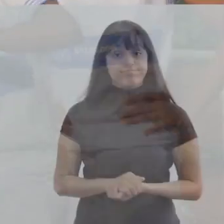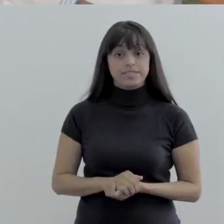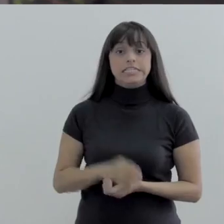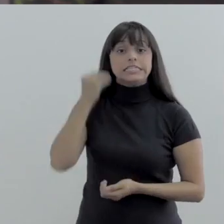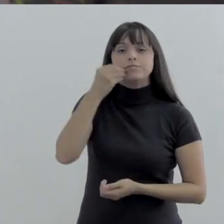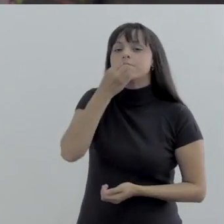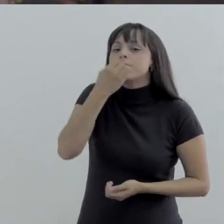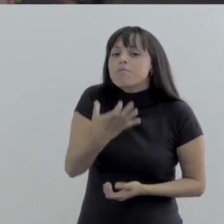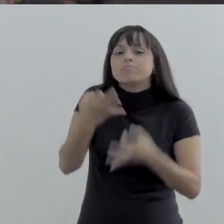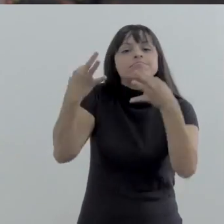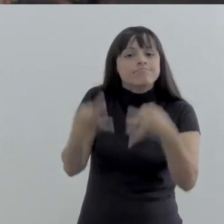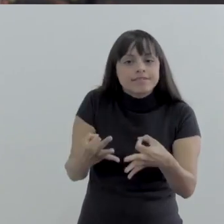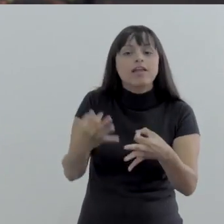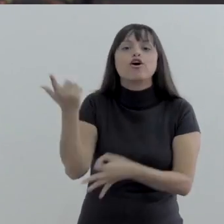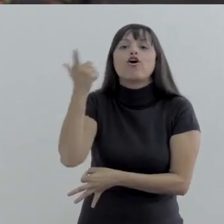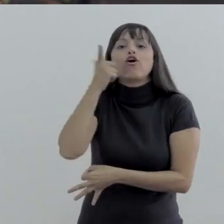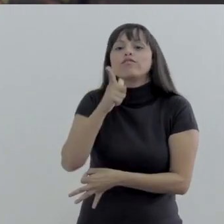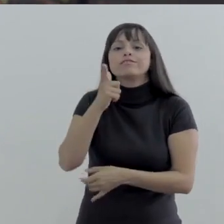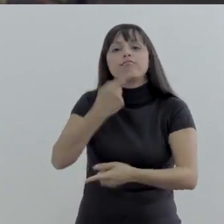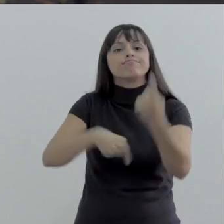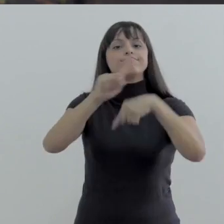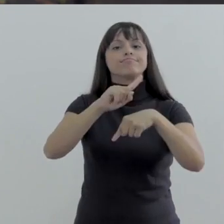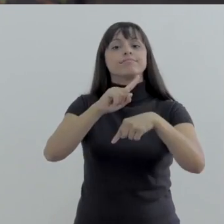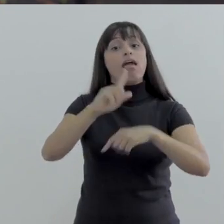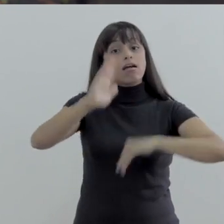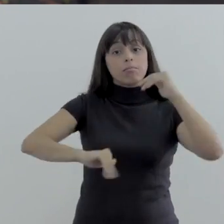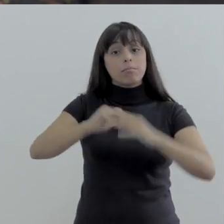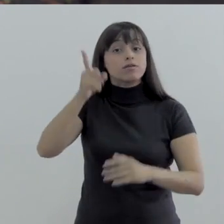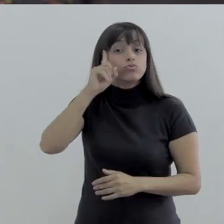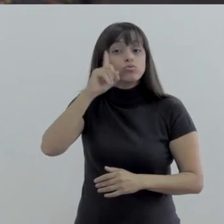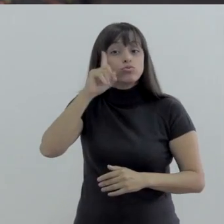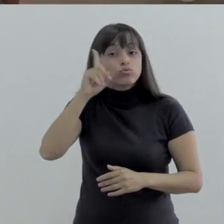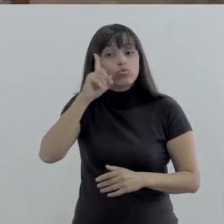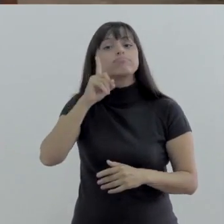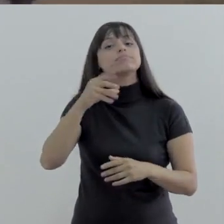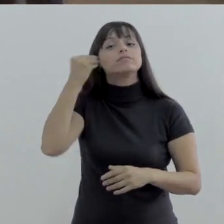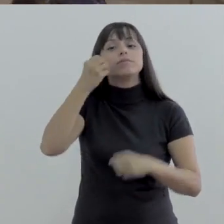Foi tão bom, deu tanto certo, que passou a ser a prática, passou a fazer parte do currículo da escola.